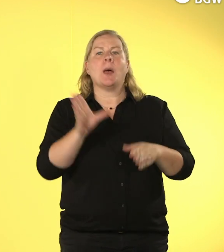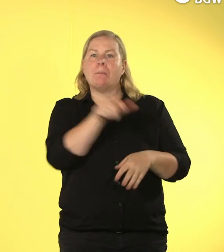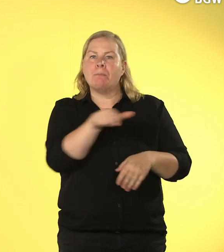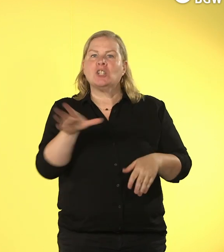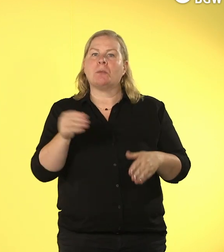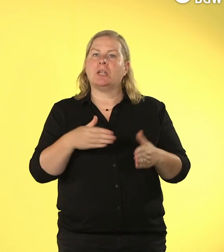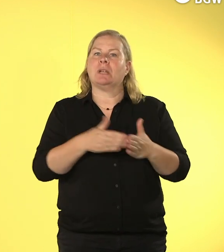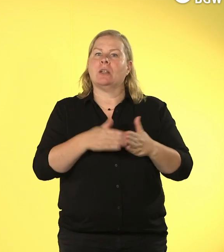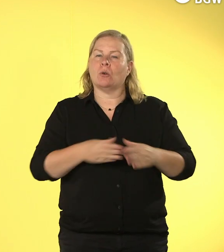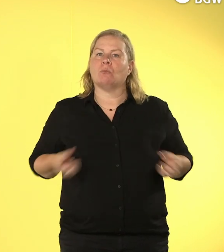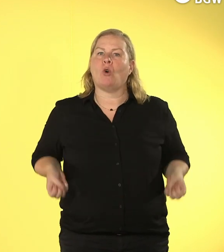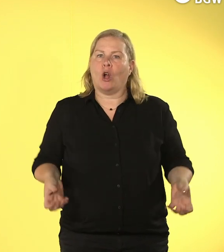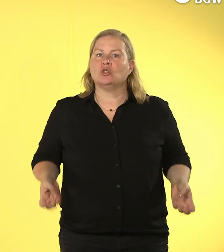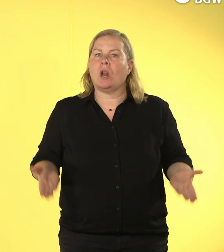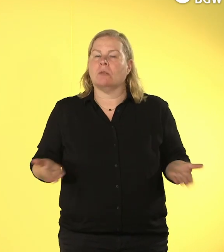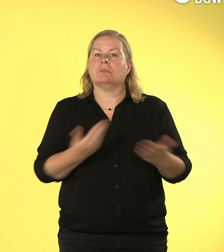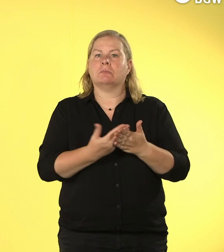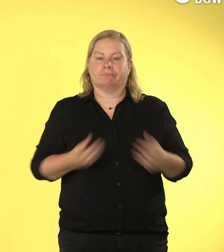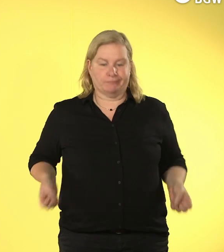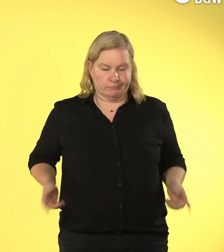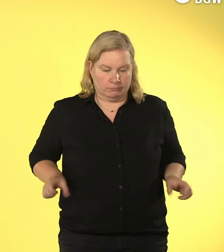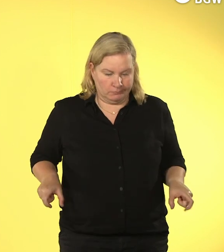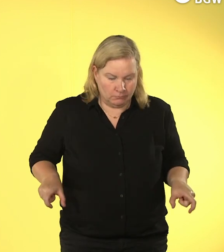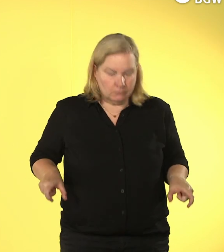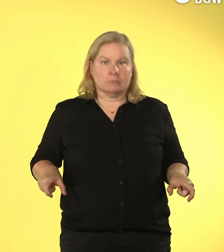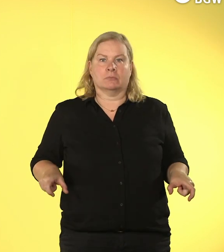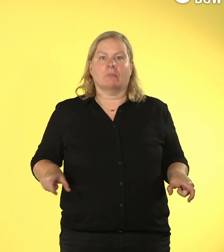die eine Treppe am Bahnhof runter möchten.